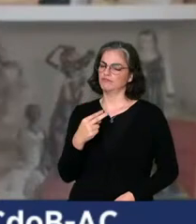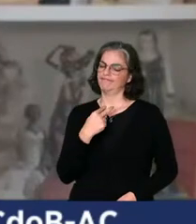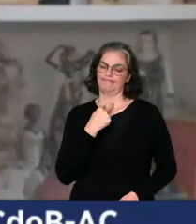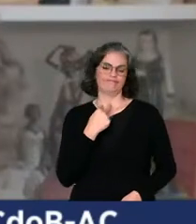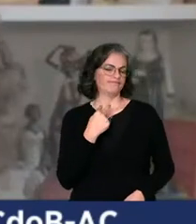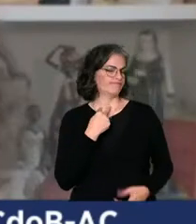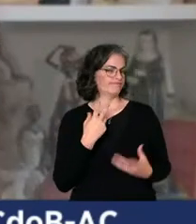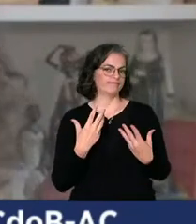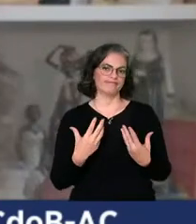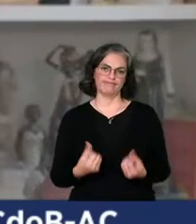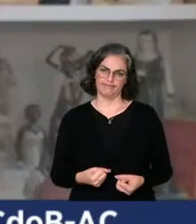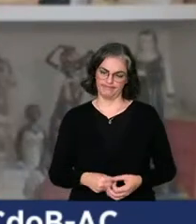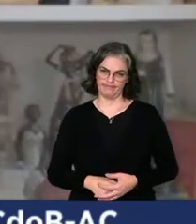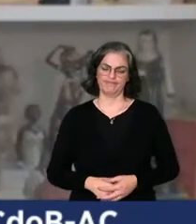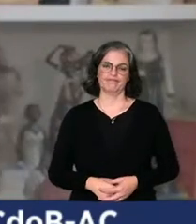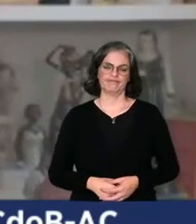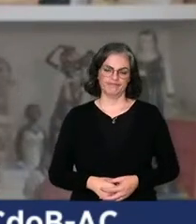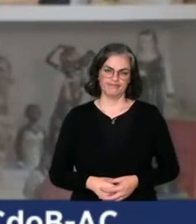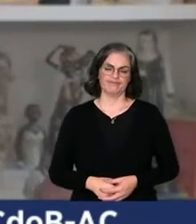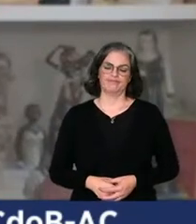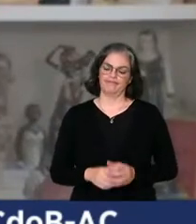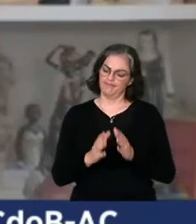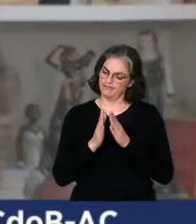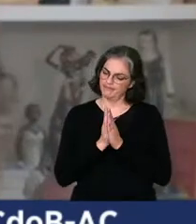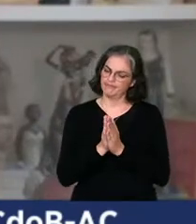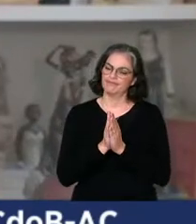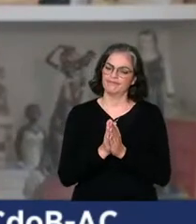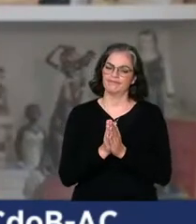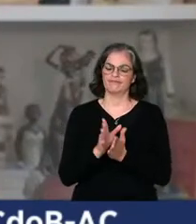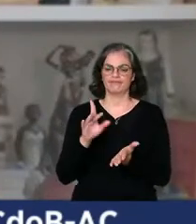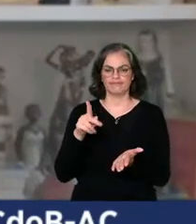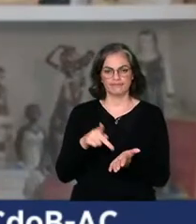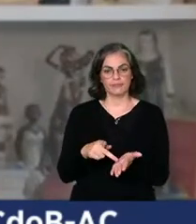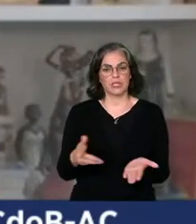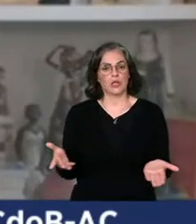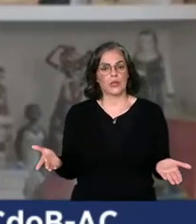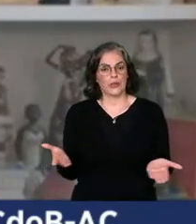DINHEIRO BLOQUEADO? PARA QUÊ? PARA SOBRAR DINHEIRO PARA FÉRIAS DO PRESIDENTE BOLSONARO? FAÇO UM APELO PARA